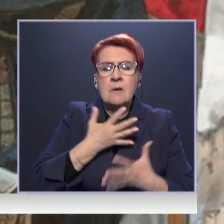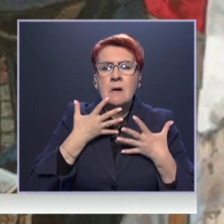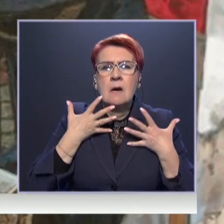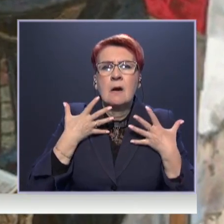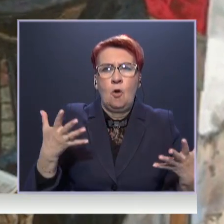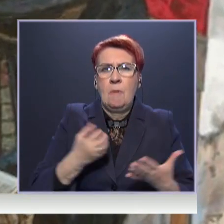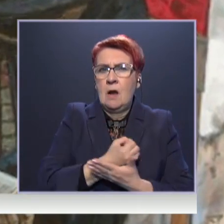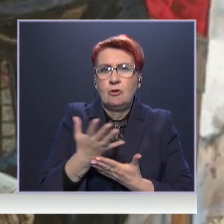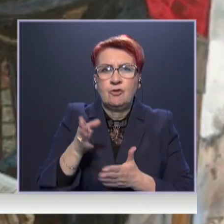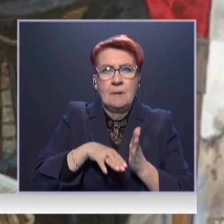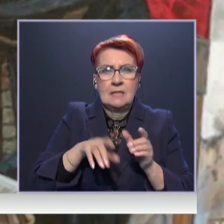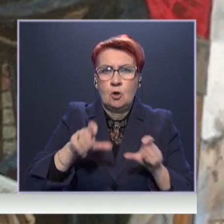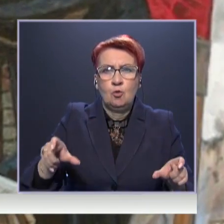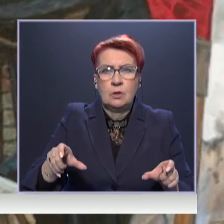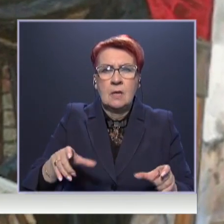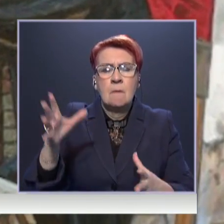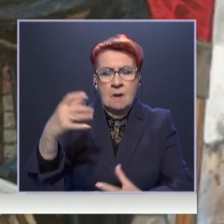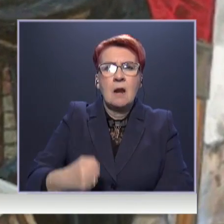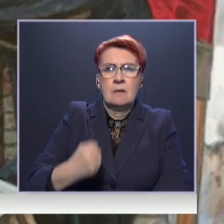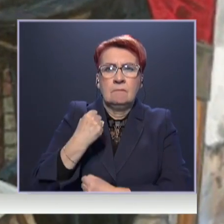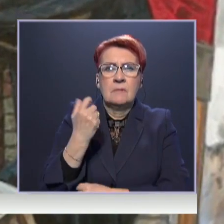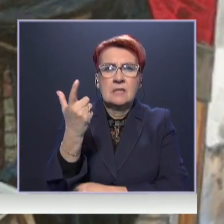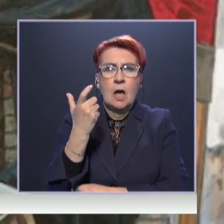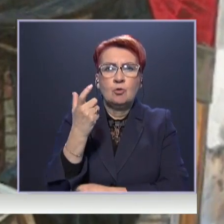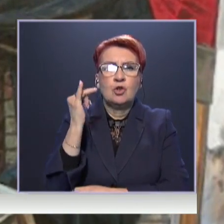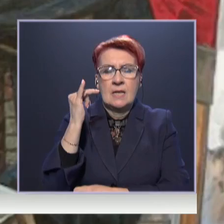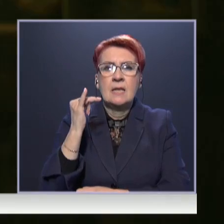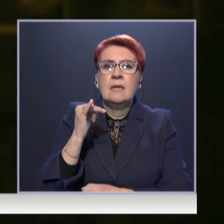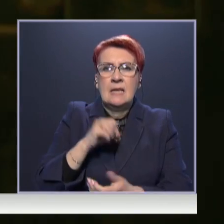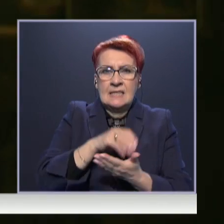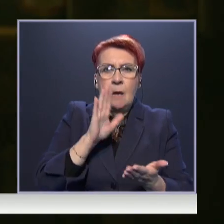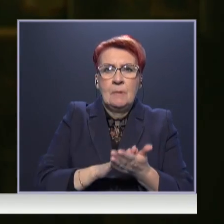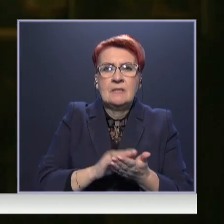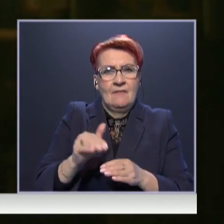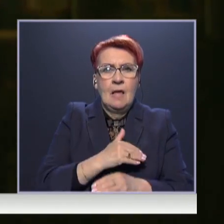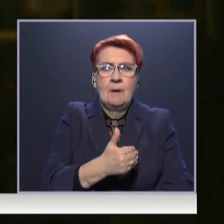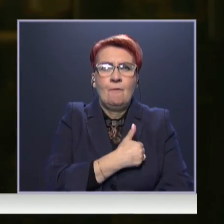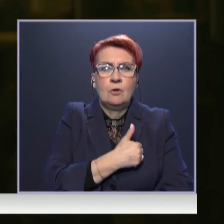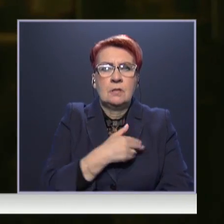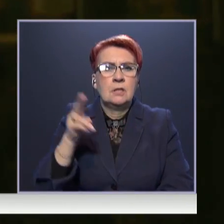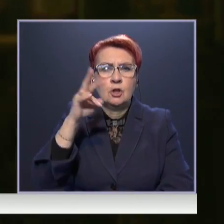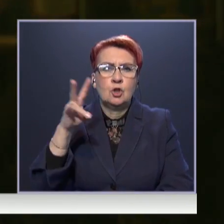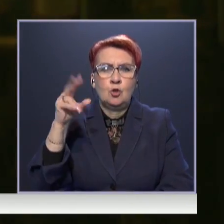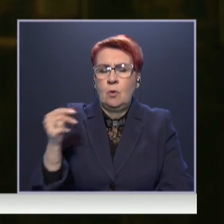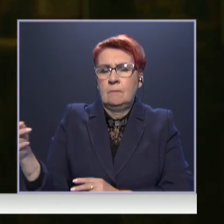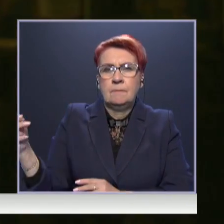простых людей брали за оружие и записывались в Добровольцы с Дона прибыли Бравые казачьей дружины